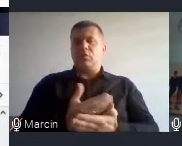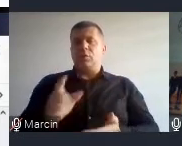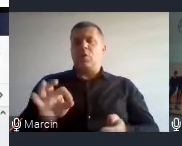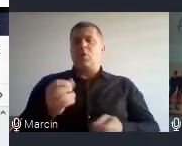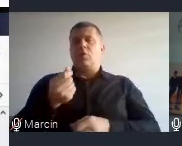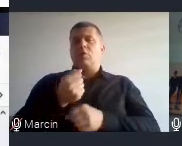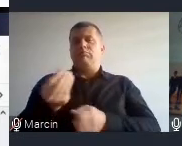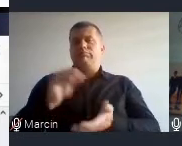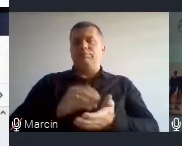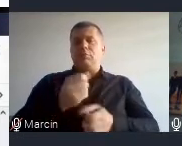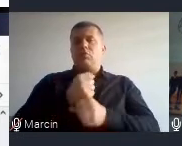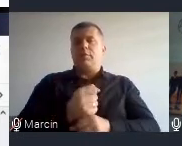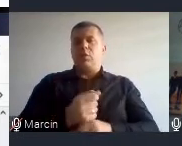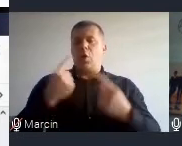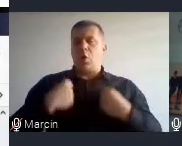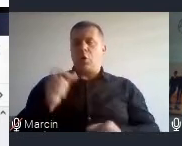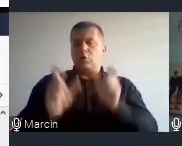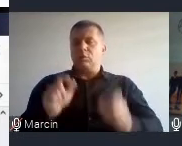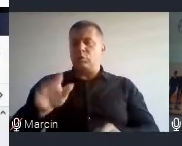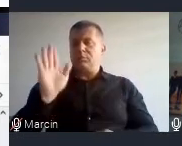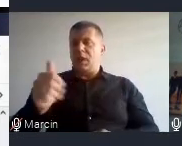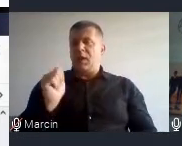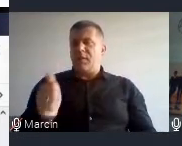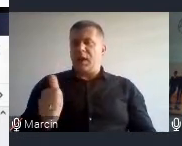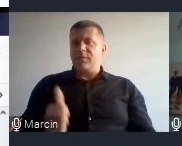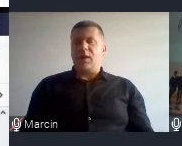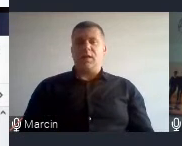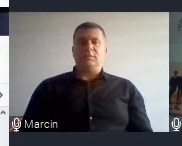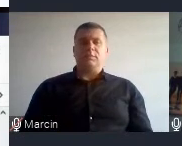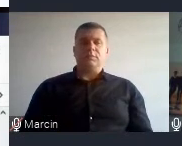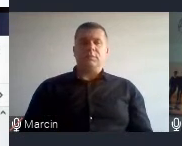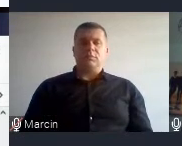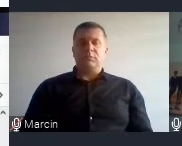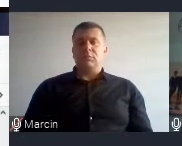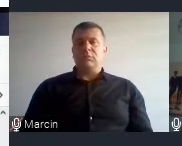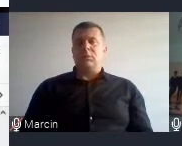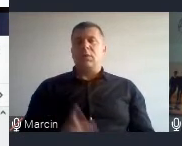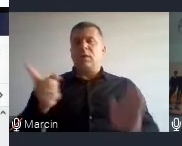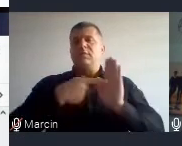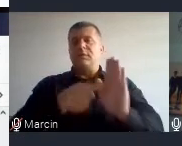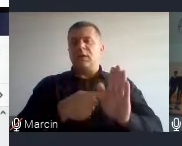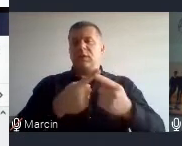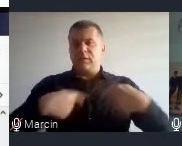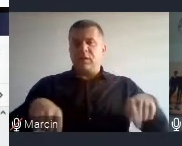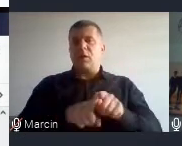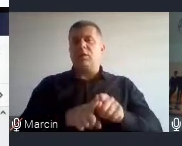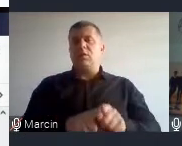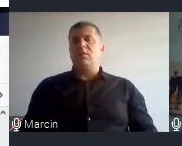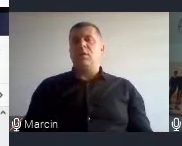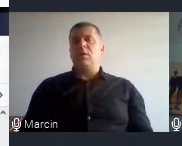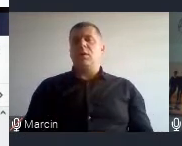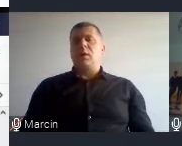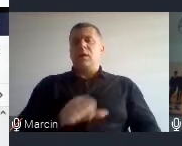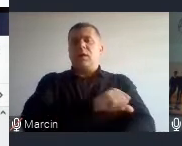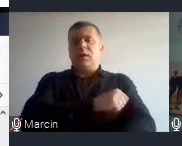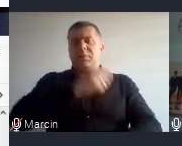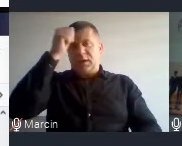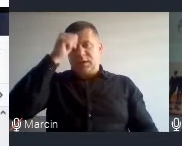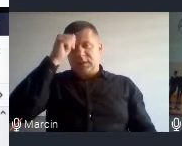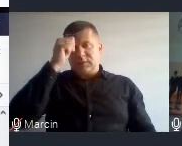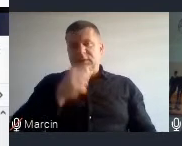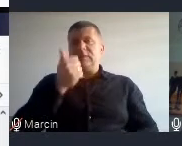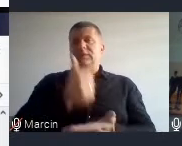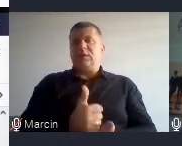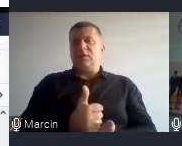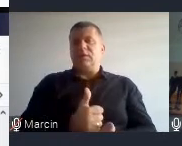Osoby muszą posiadać kwalifikacje, ale oznaczać to będzie, że wskazano wykonawców z imienia, nazwiska, stanowiska we wniosku o dofinansowanie